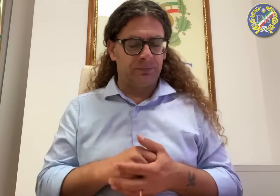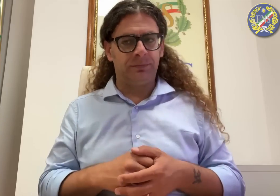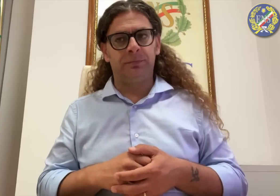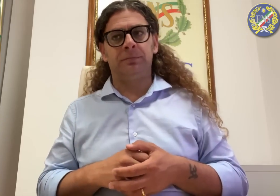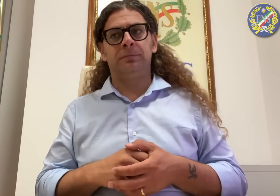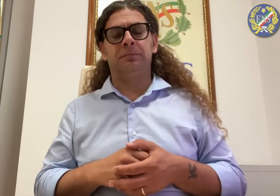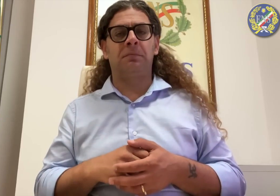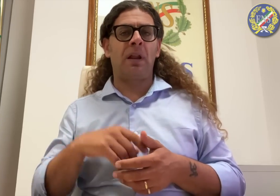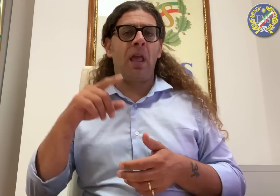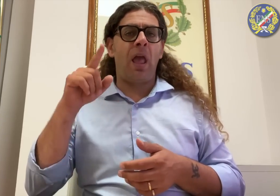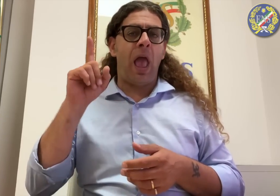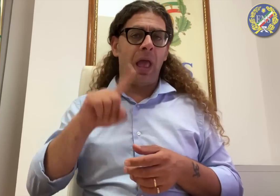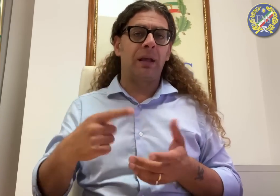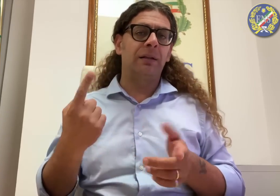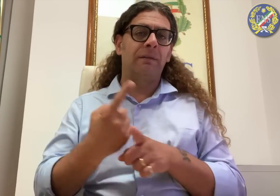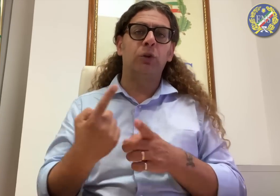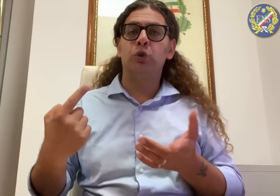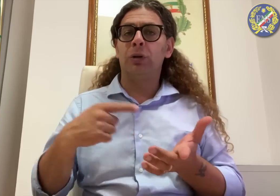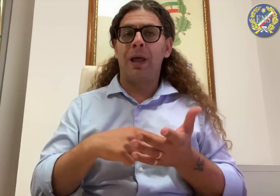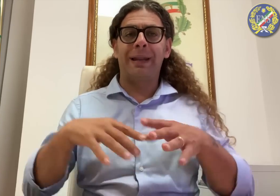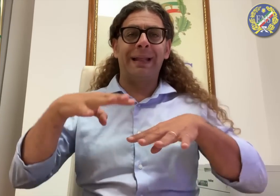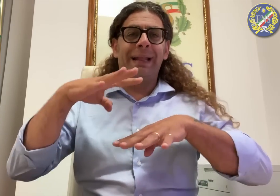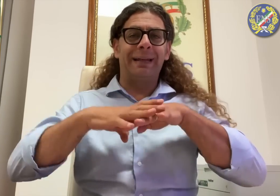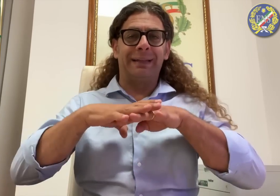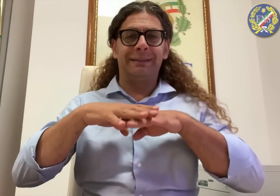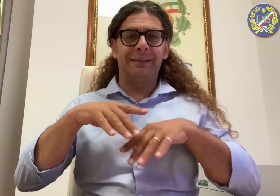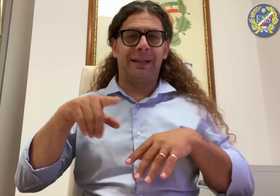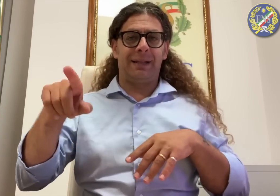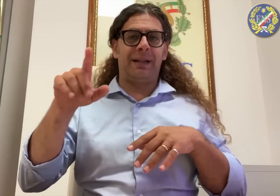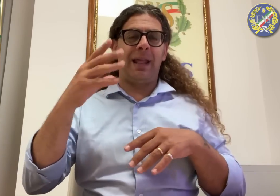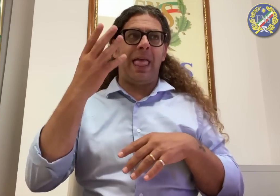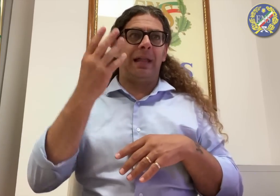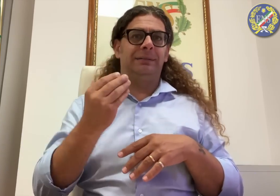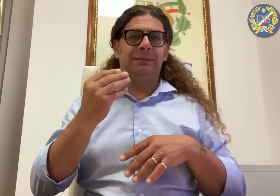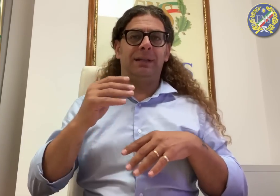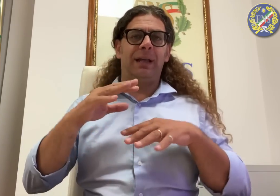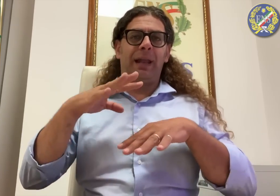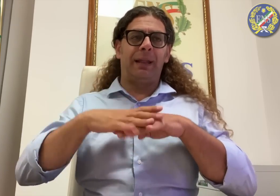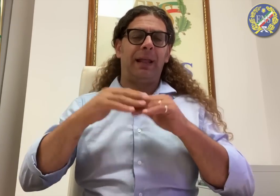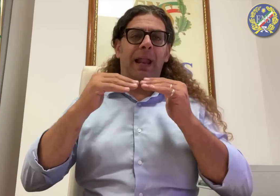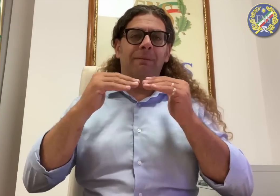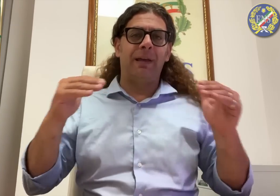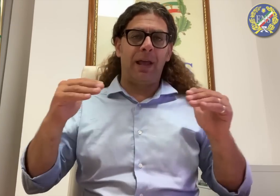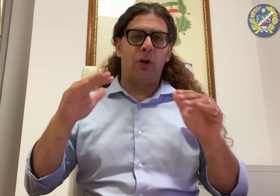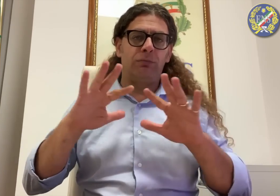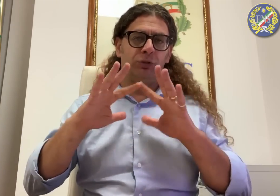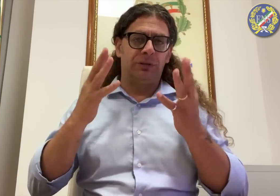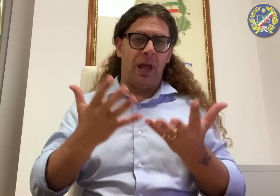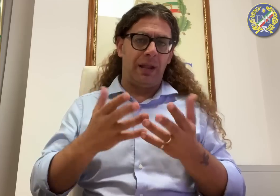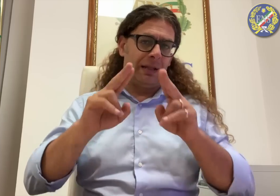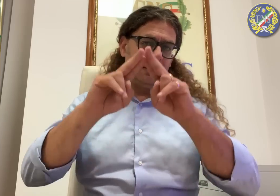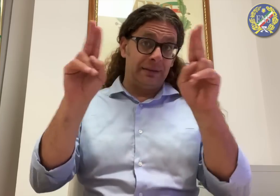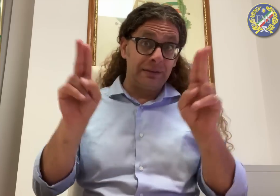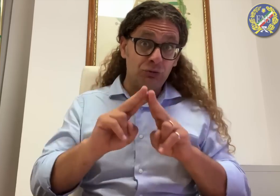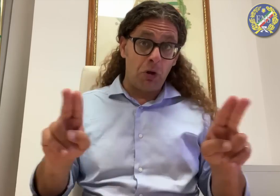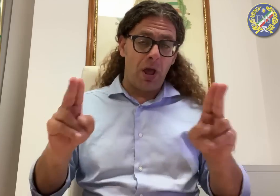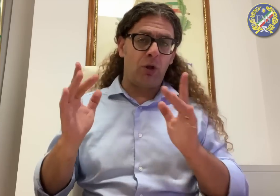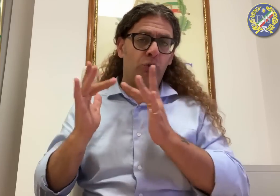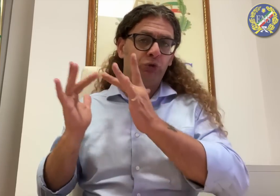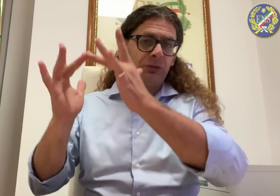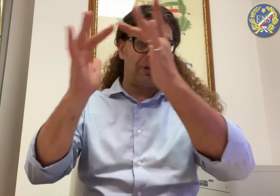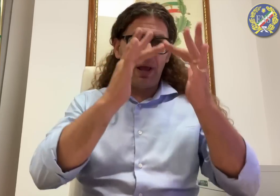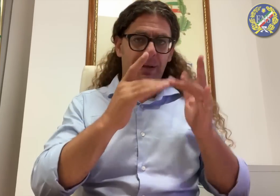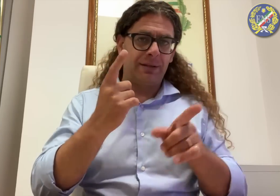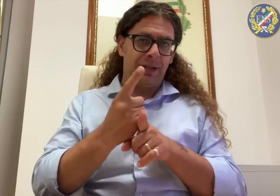la mia candidatura come membro; inoltre, è importane che l’ENS torni a fare rete a livello mondiale, internazionale, a prendere contatti,